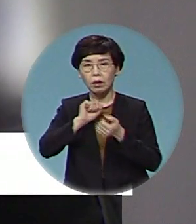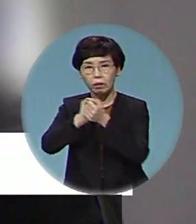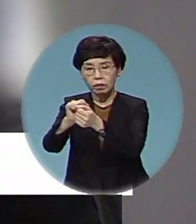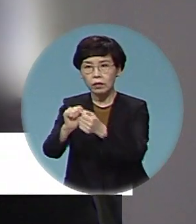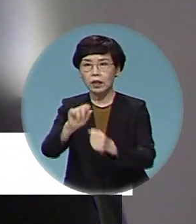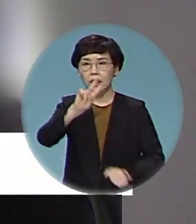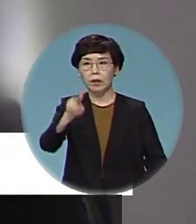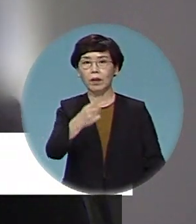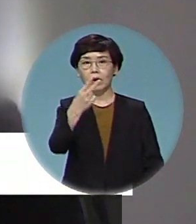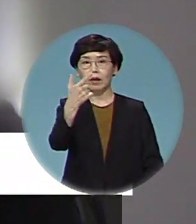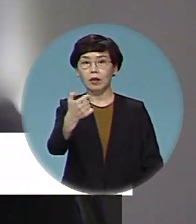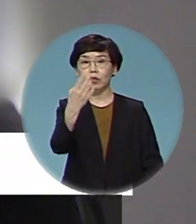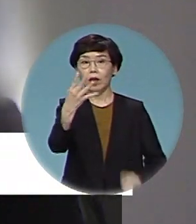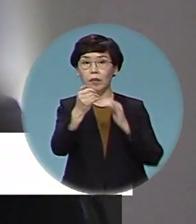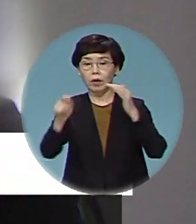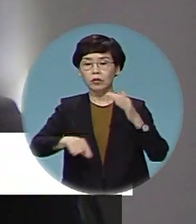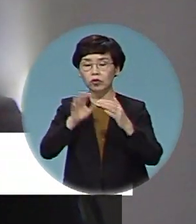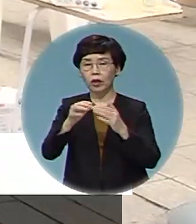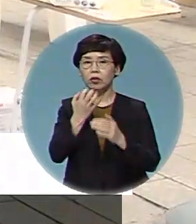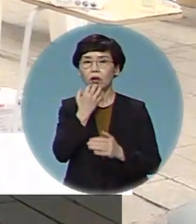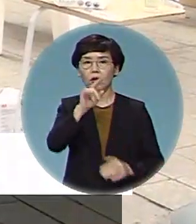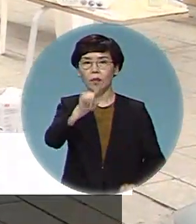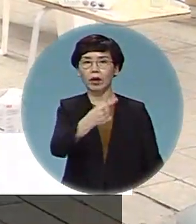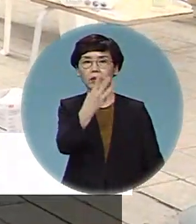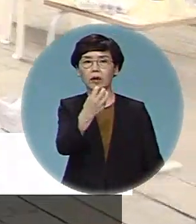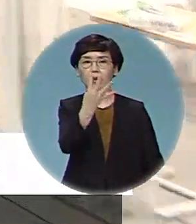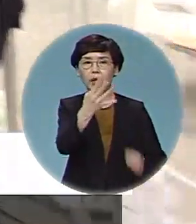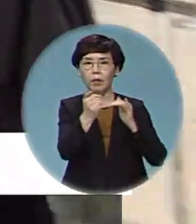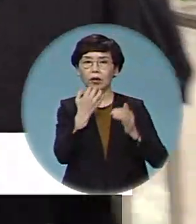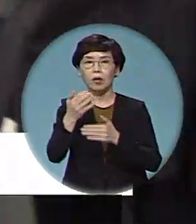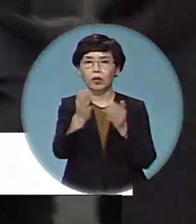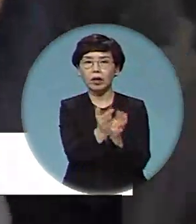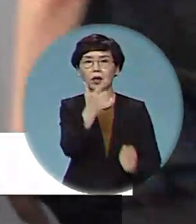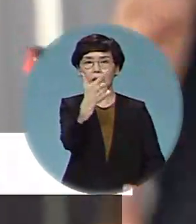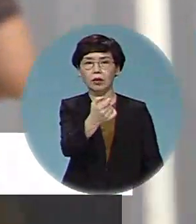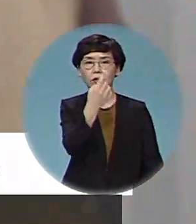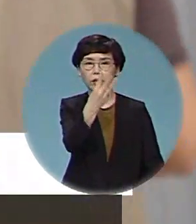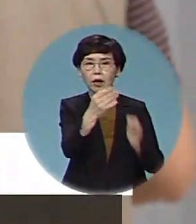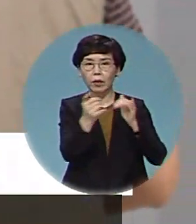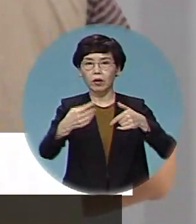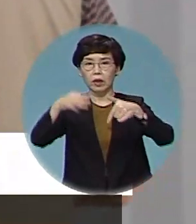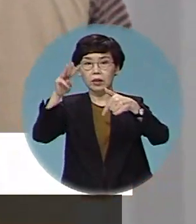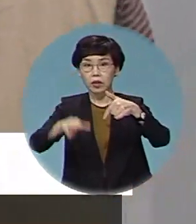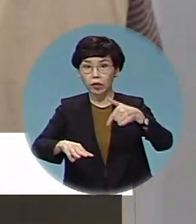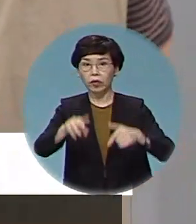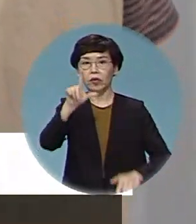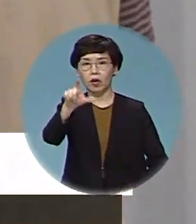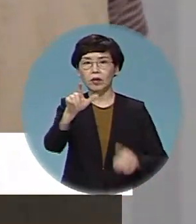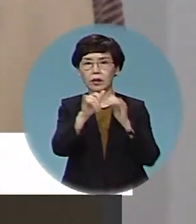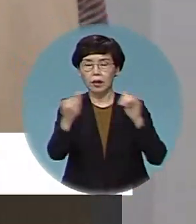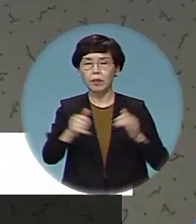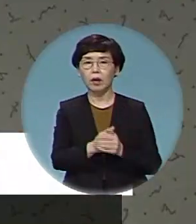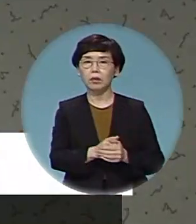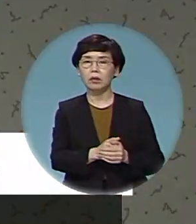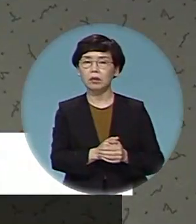국내 발생 가운데에서는 서울 134명, 경기 63명, 인천 15명 등 수도권 확진자가